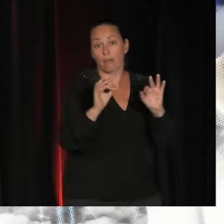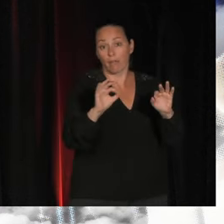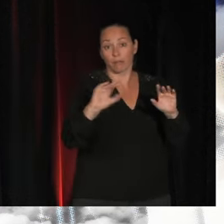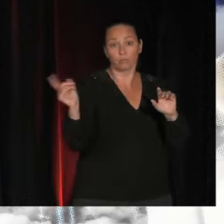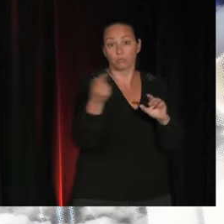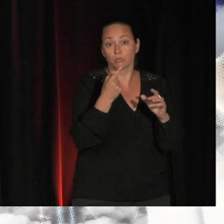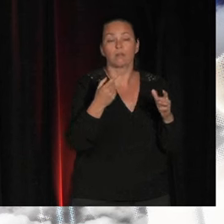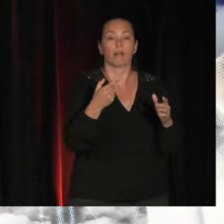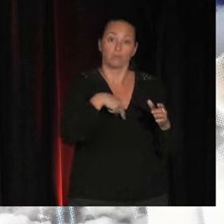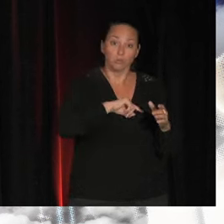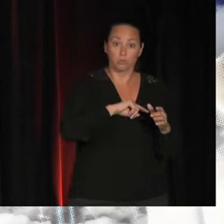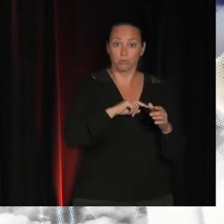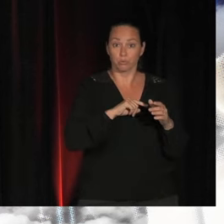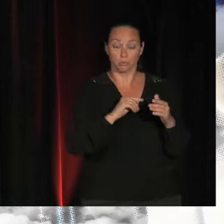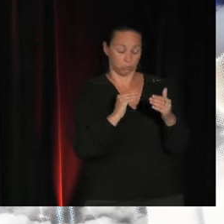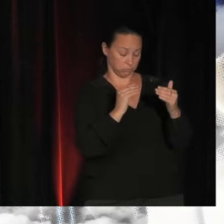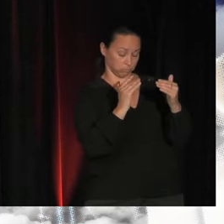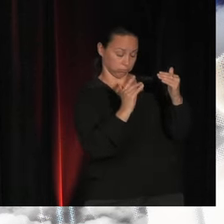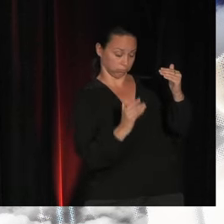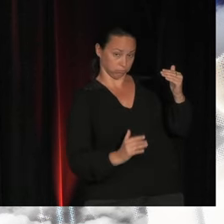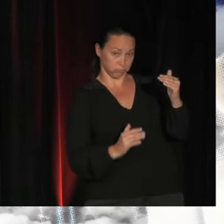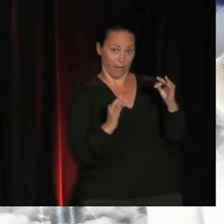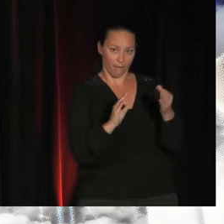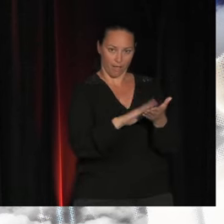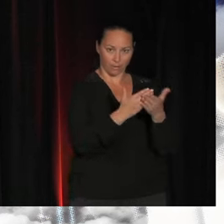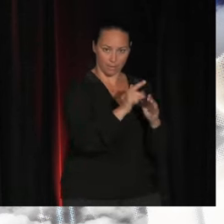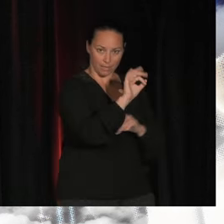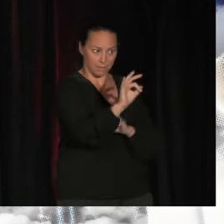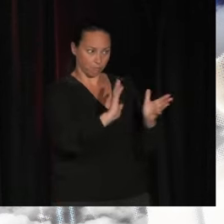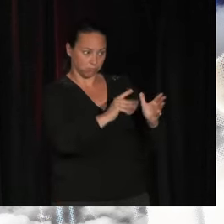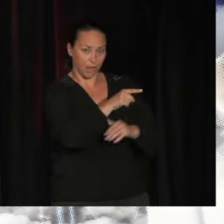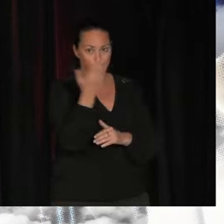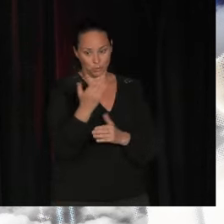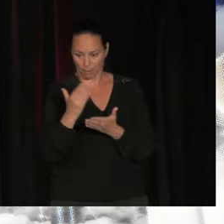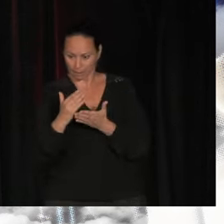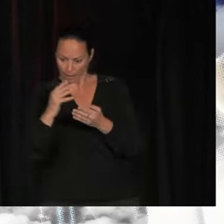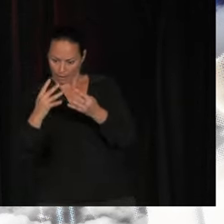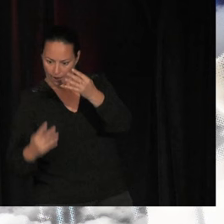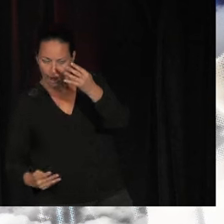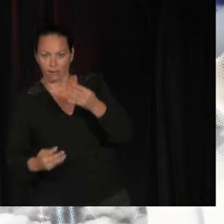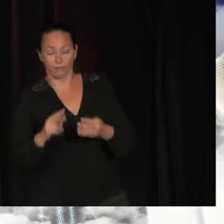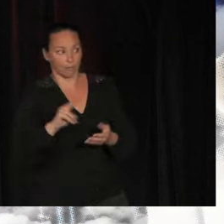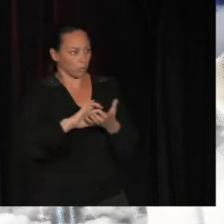Là, on a dû faire aussi notes conducteur pour prévoir pour la traduction en langue des signes. C'est extrêmement compliqué parce qu'il y a tout ce jargon-là qui